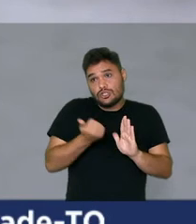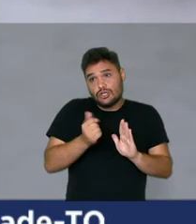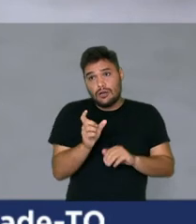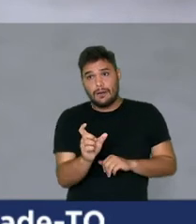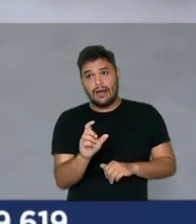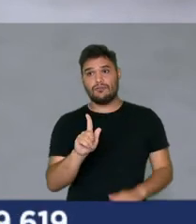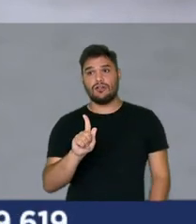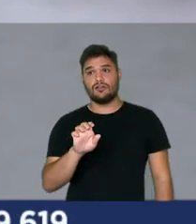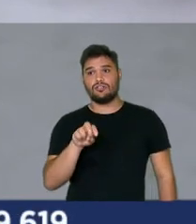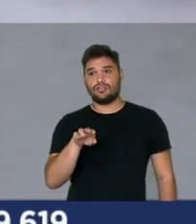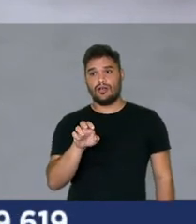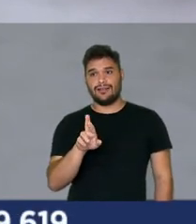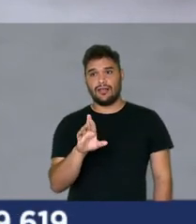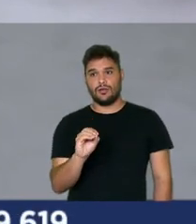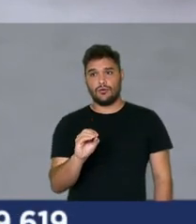NO RELATÓRIO. A NÃO SER O QUE RELATOR ENTENDA E RETIRE